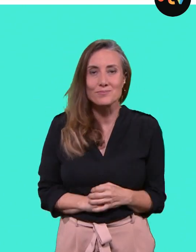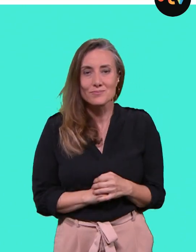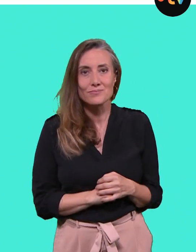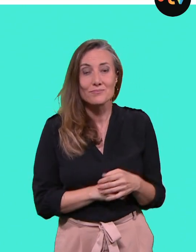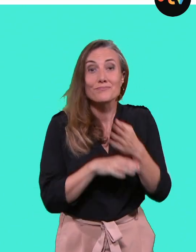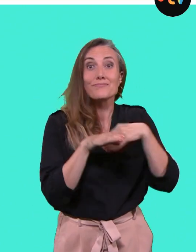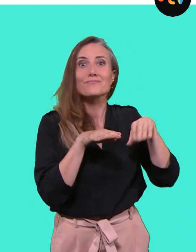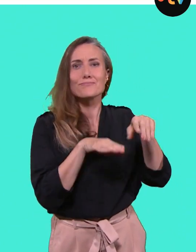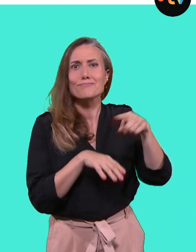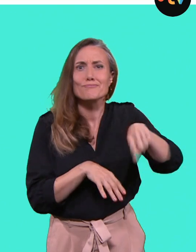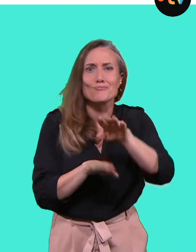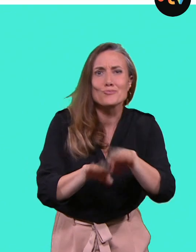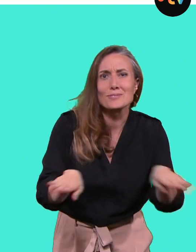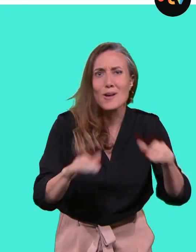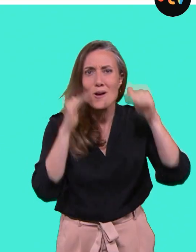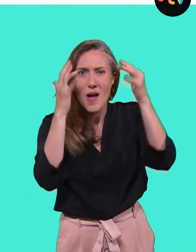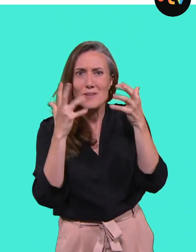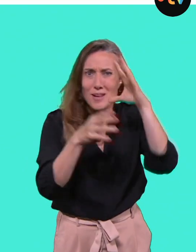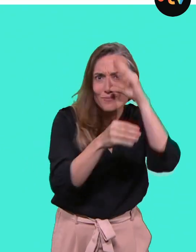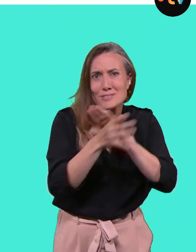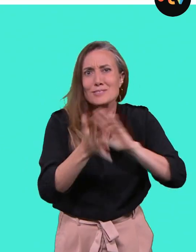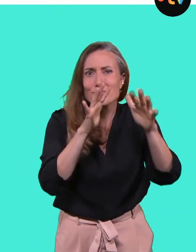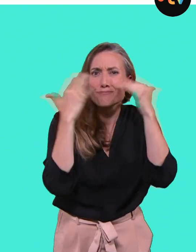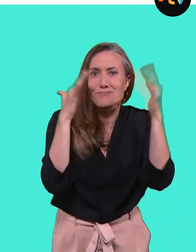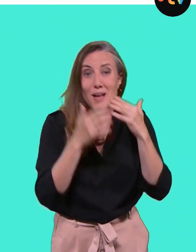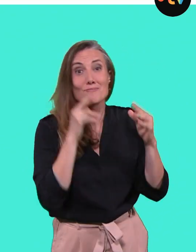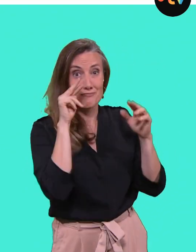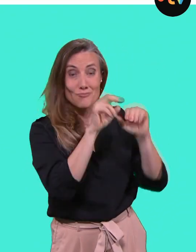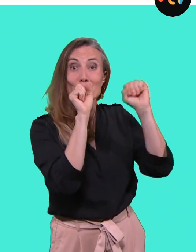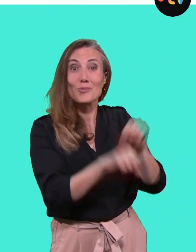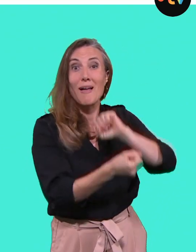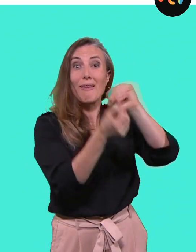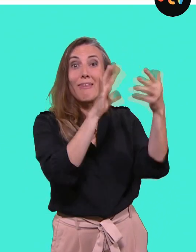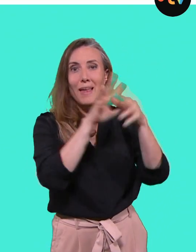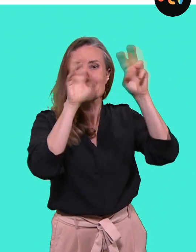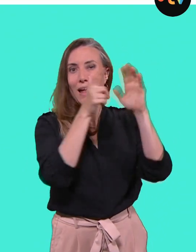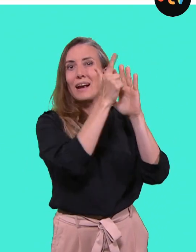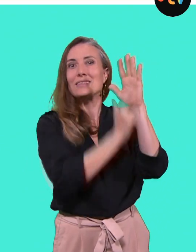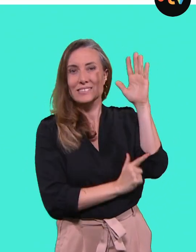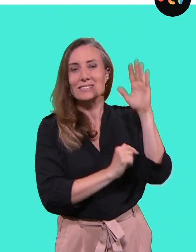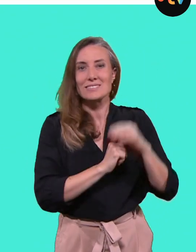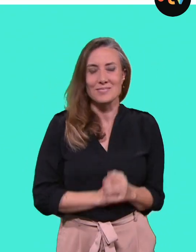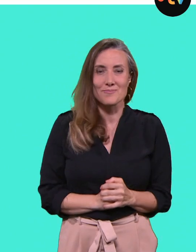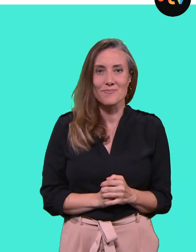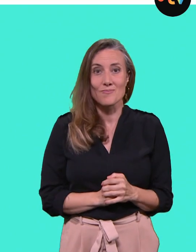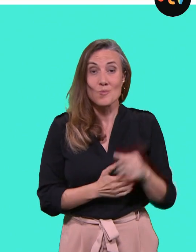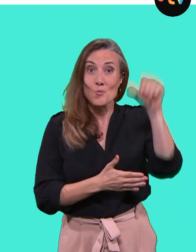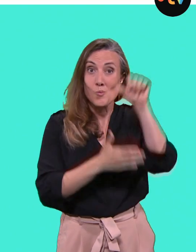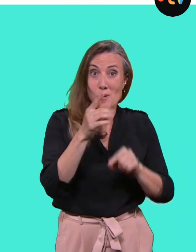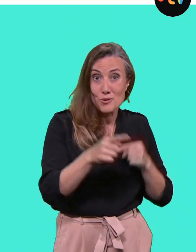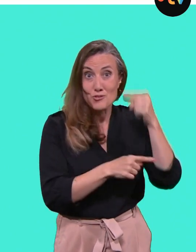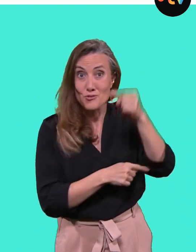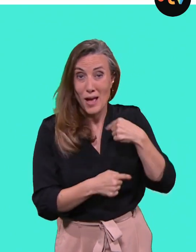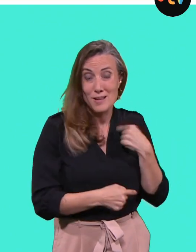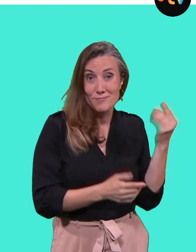Nos lexiques sont aussi sur internet, ils aideront petits et grands à se familiariser avec la langue des signes.